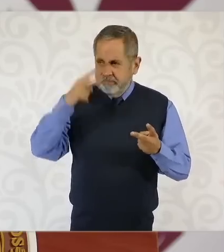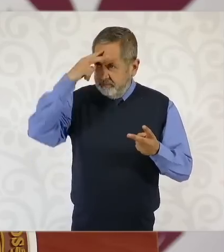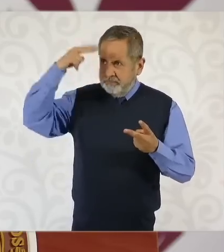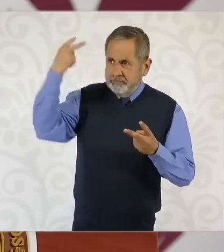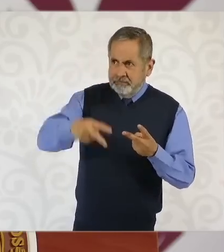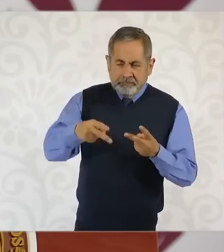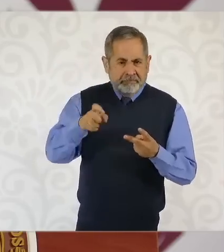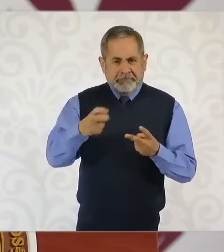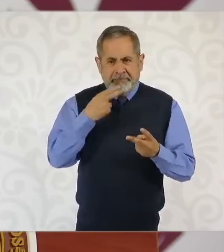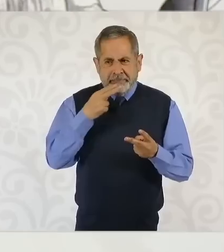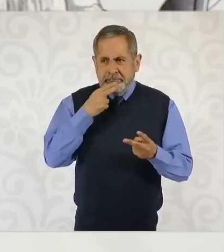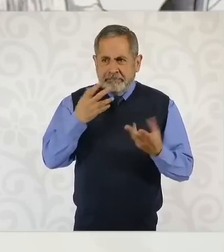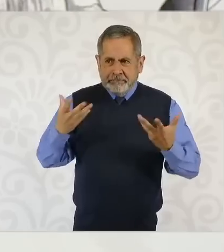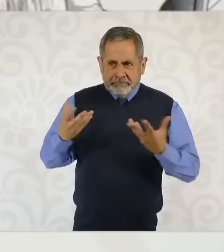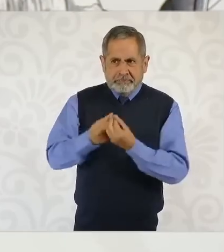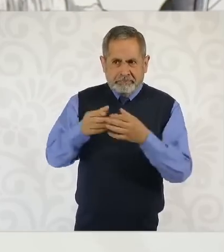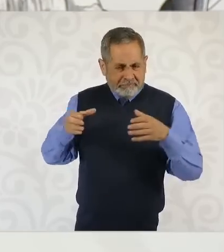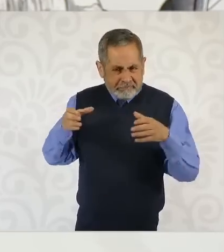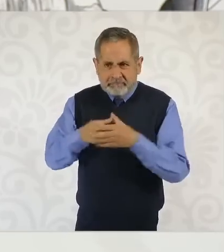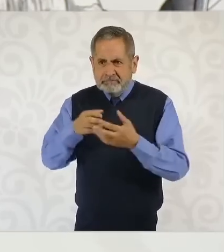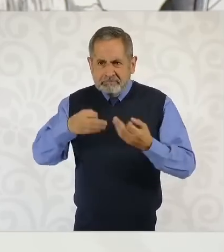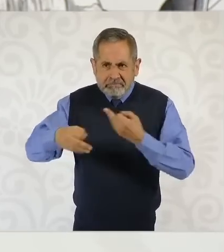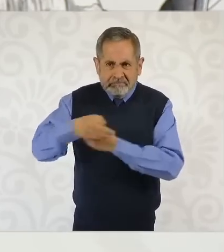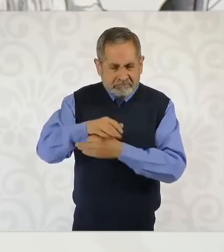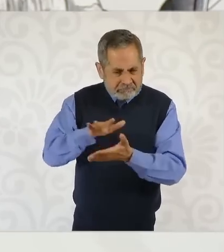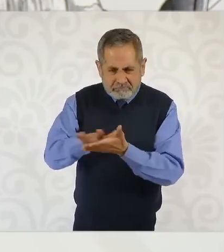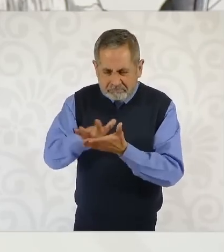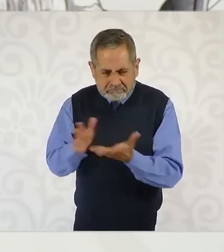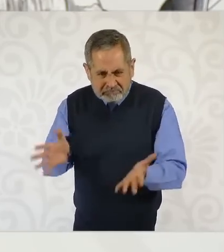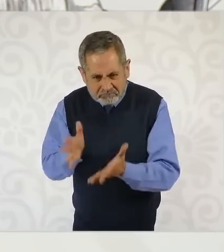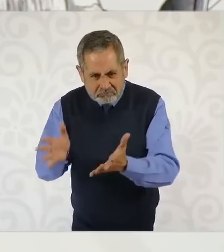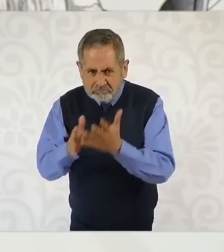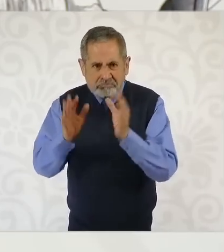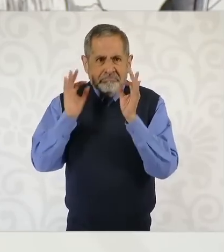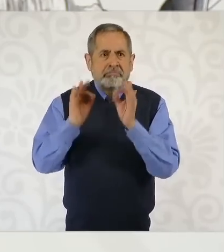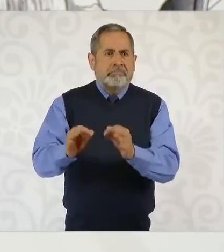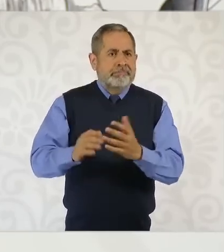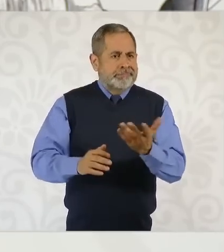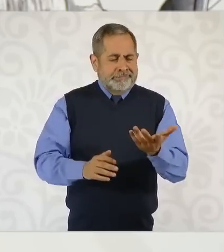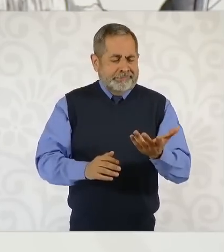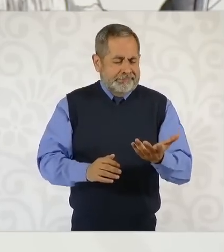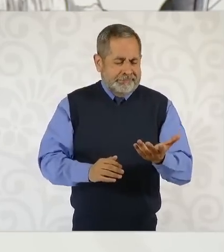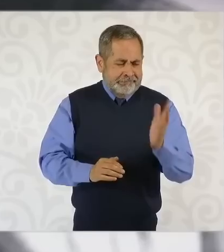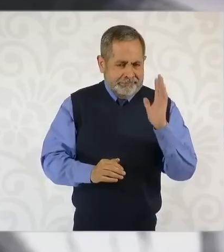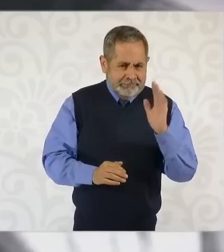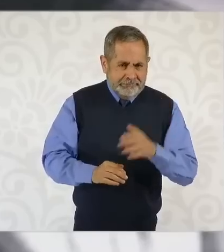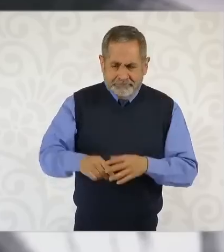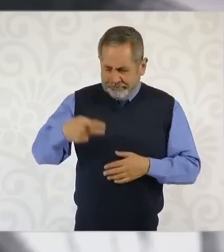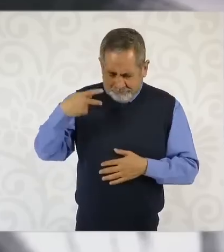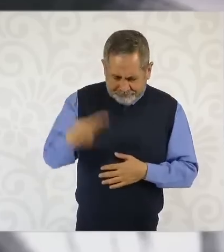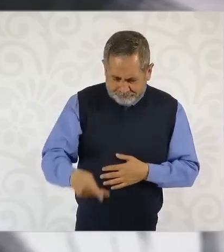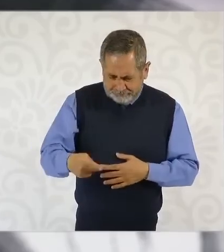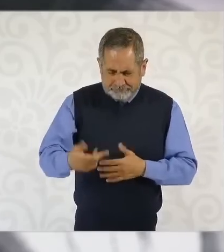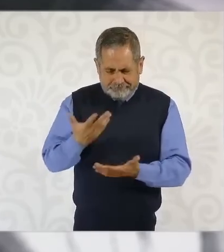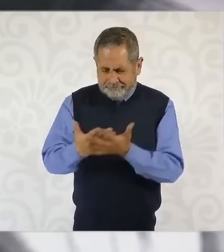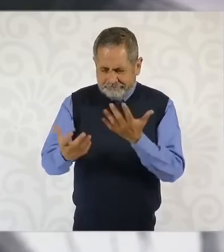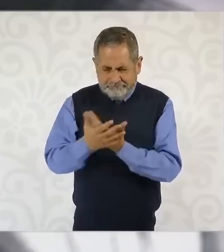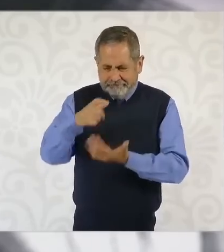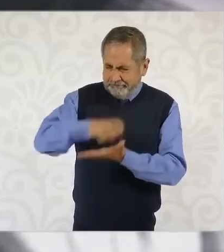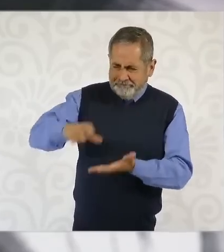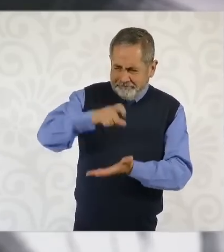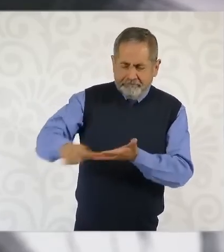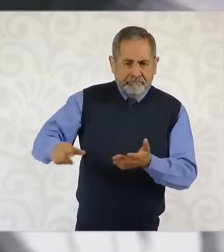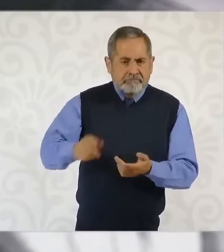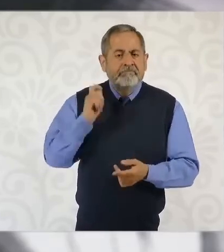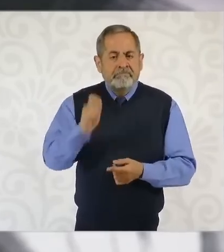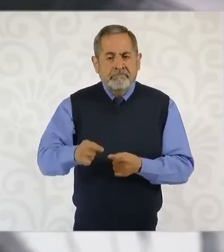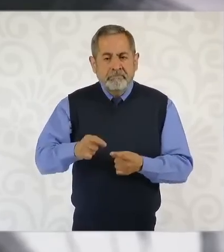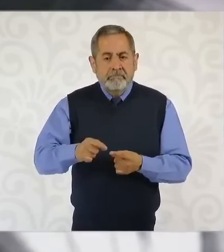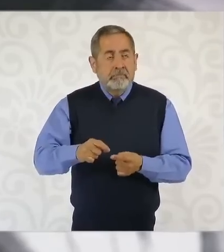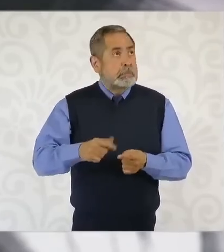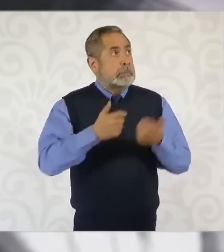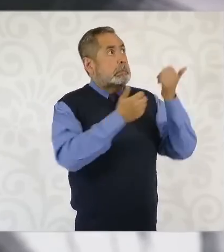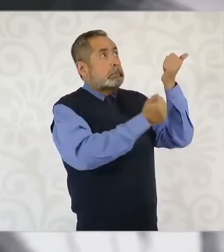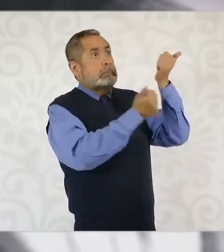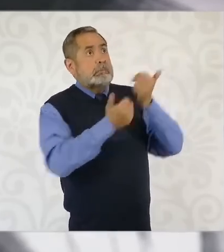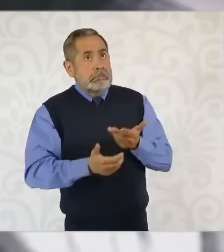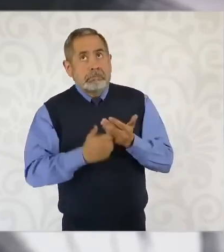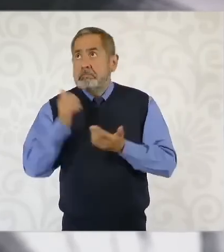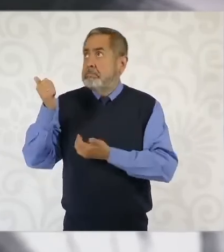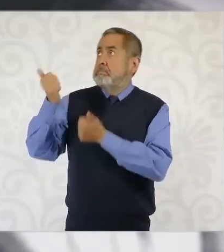interno es decir que no import temos tanto sino que desarrollemos nuestra propia industria